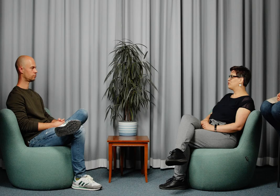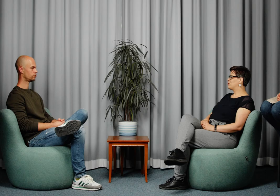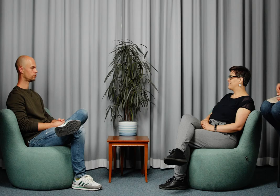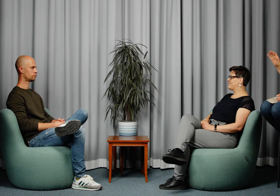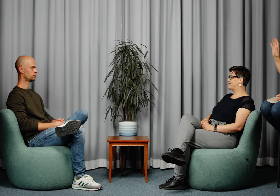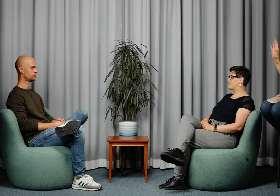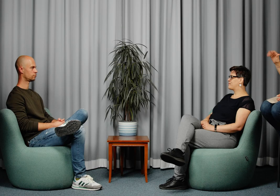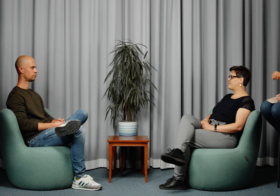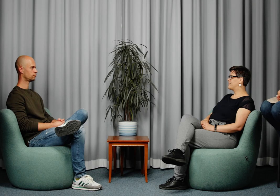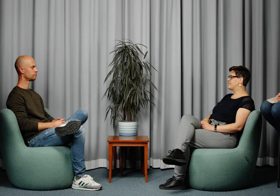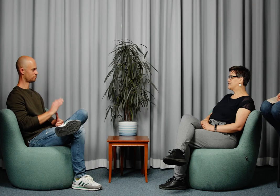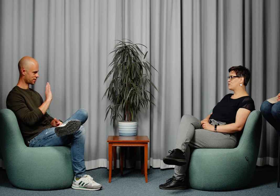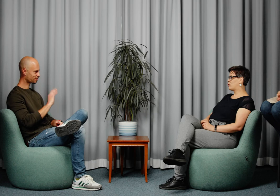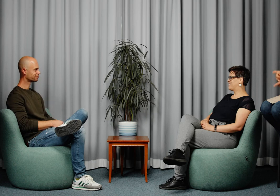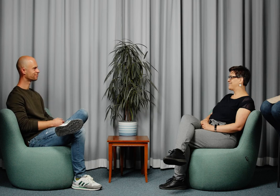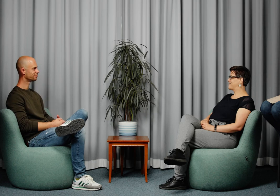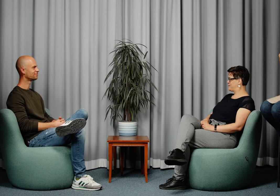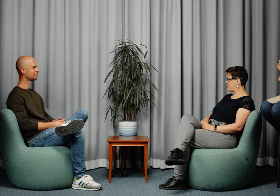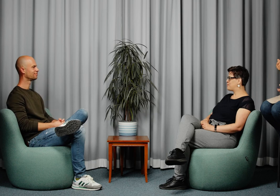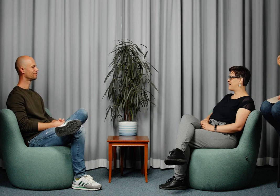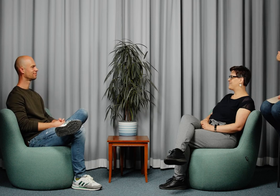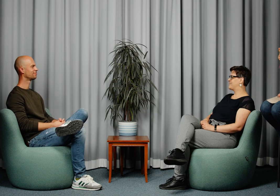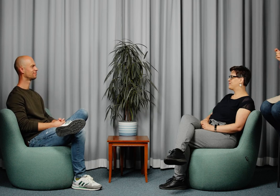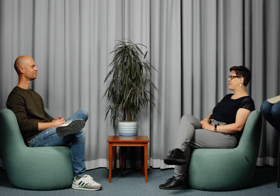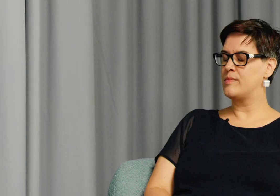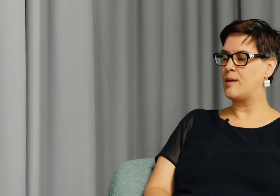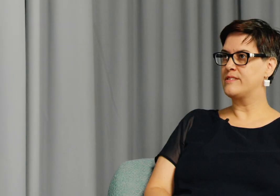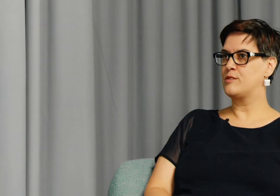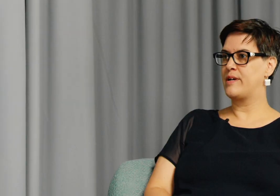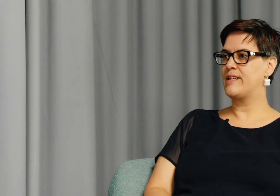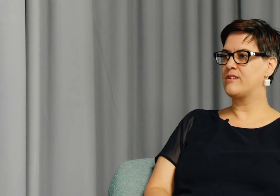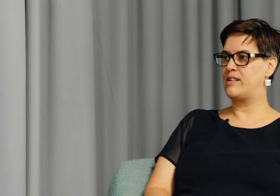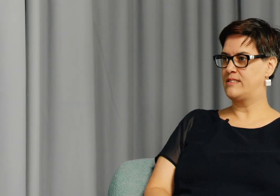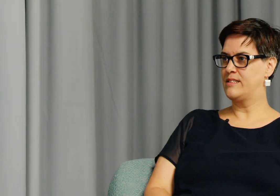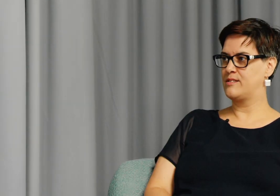Hallo, wir interviewen heute Thorben Pachler. Thorben arbeitet bei Equalizent.